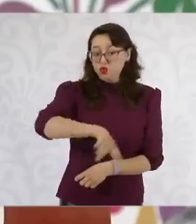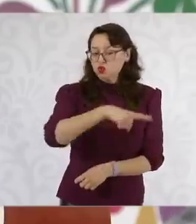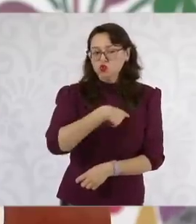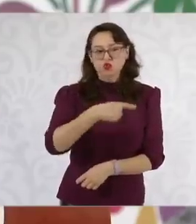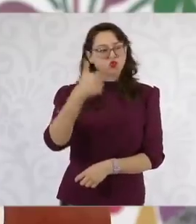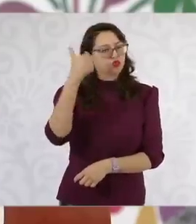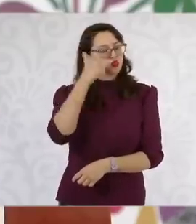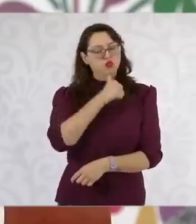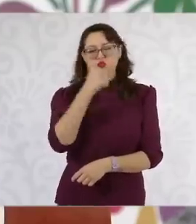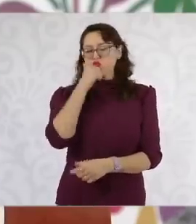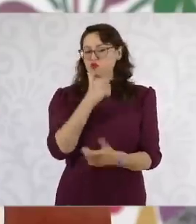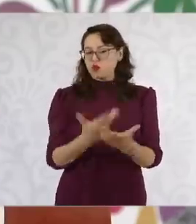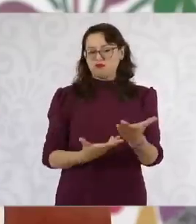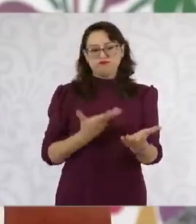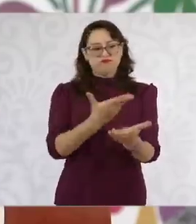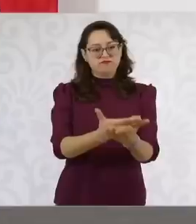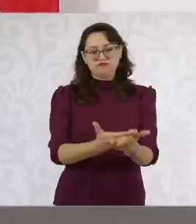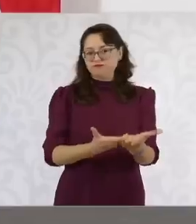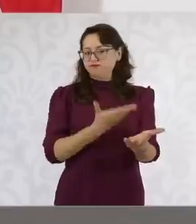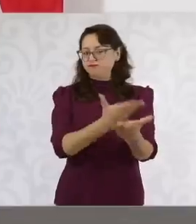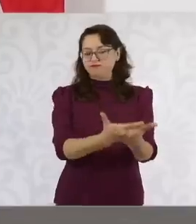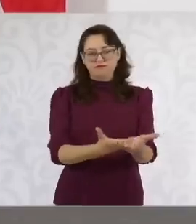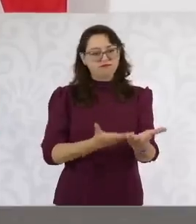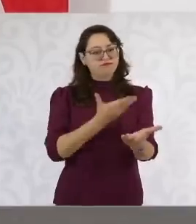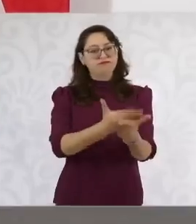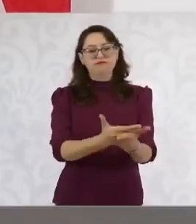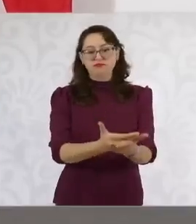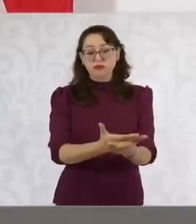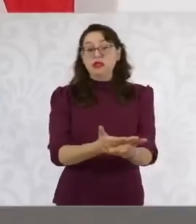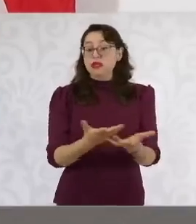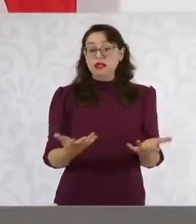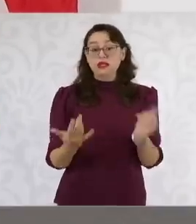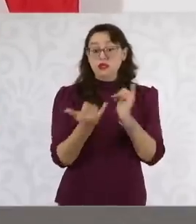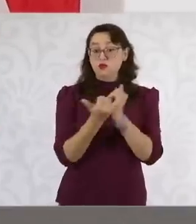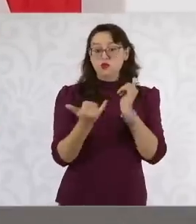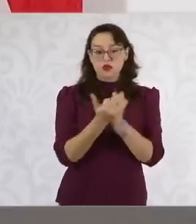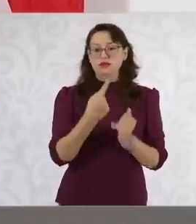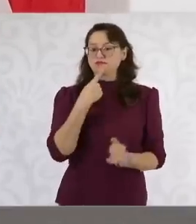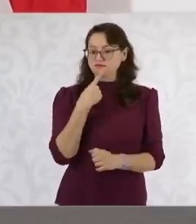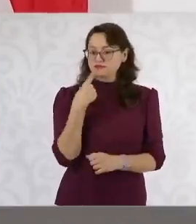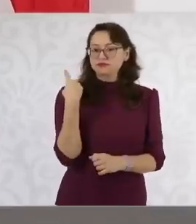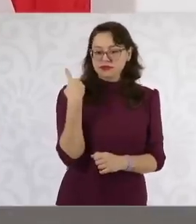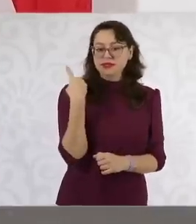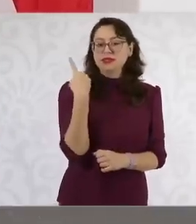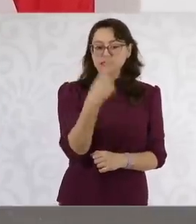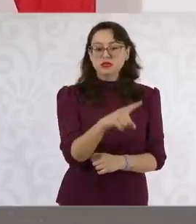también la denuncia que hizo en su momento el hoy secretario de economía y canciller en su momento